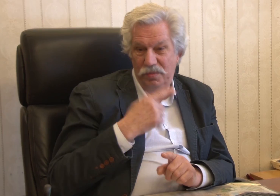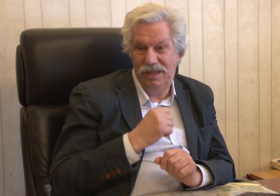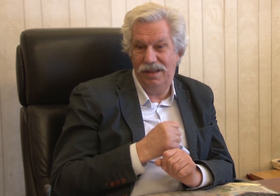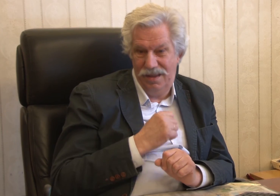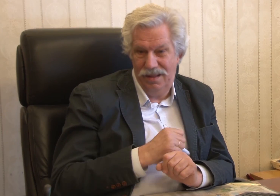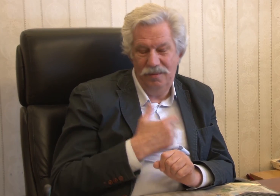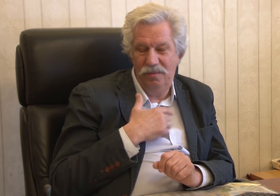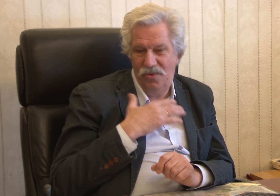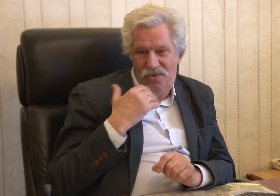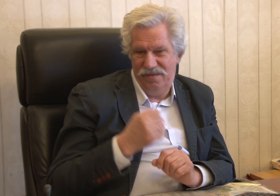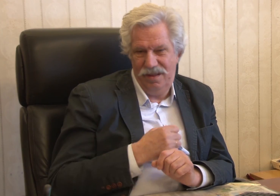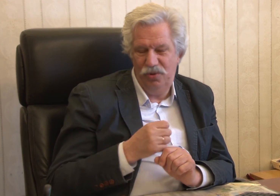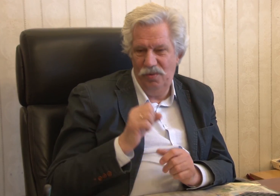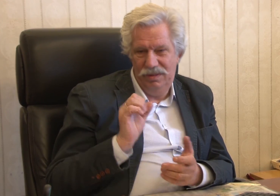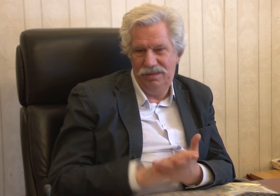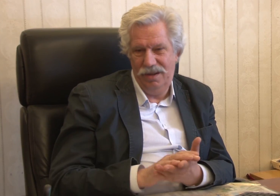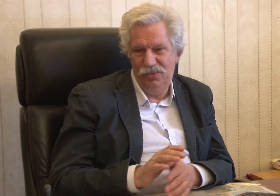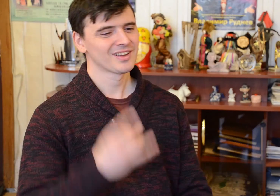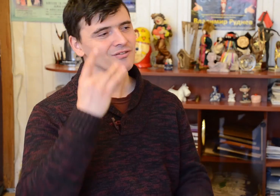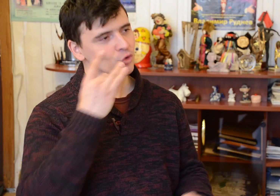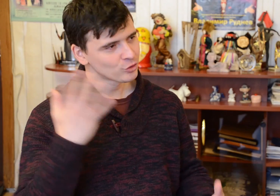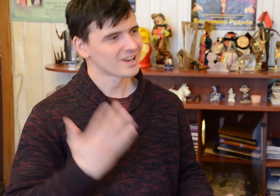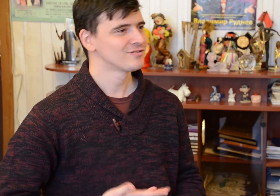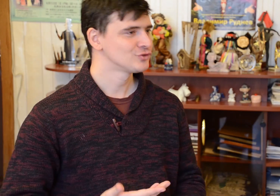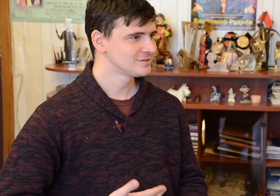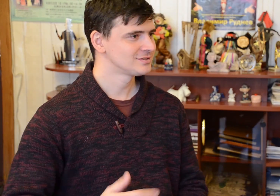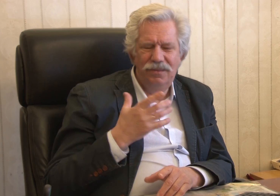Как только мы научимся это делать, мы многого добьемся, обязательно! В культуре или в жизни?